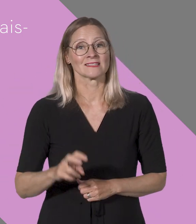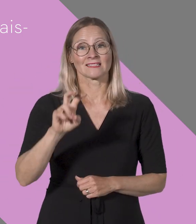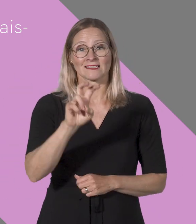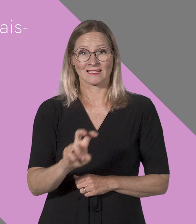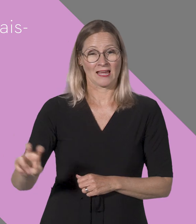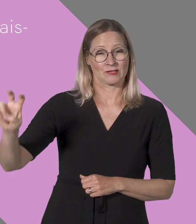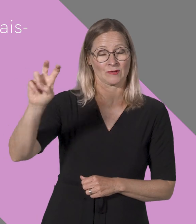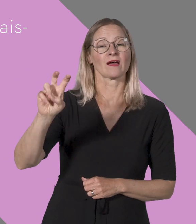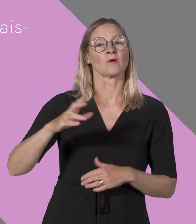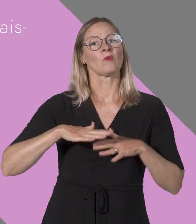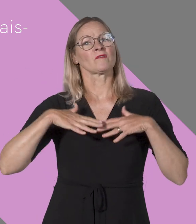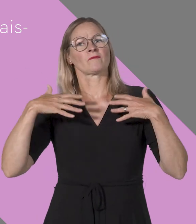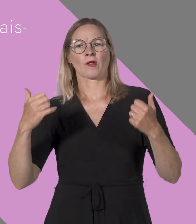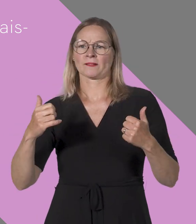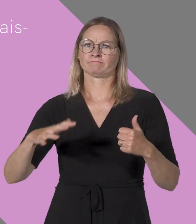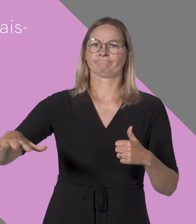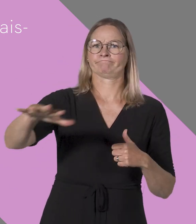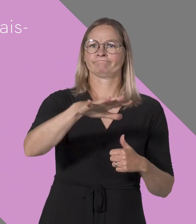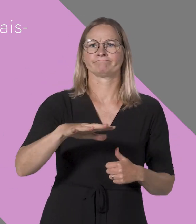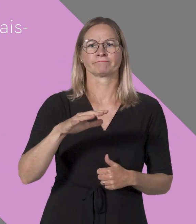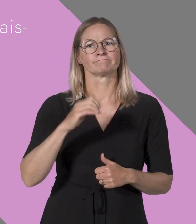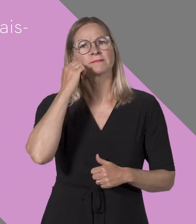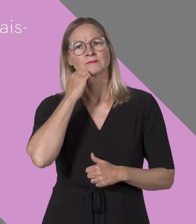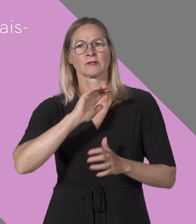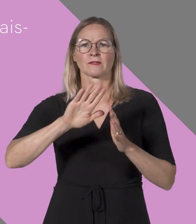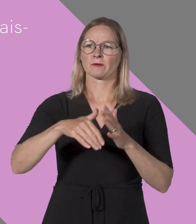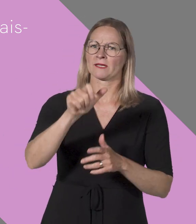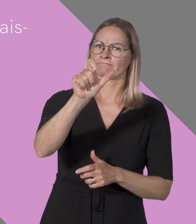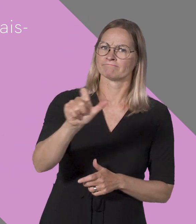Kiertueella keskustellaan eri hyvin- vointialueilla asuvien viittomakielisten -